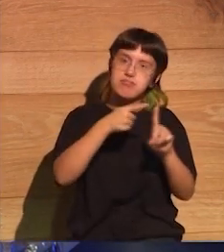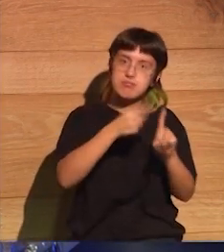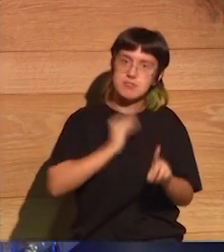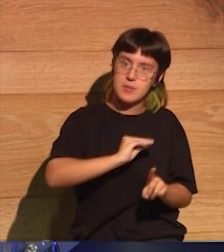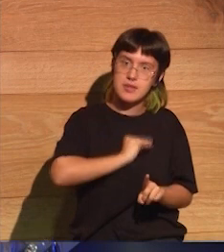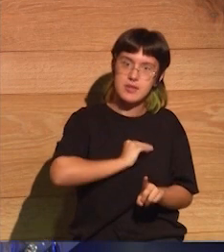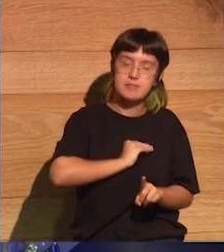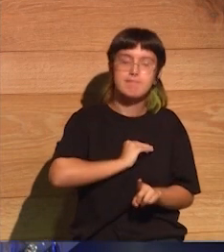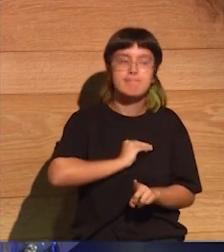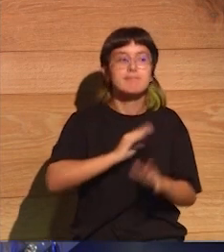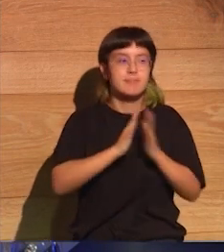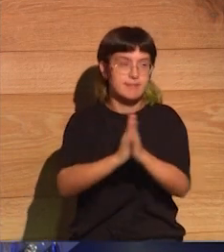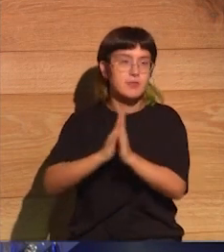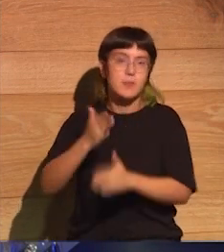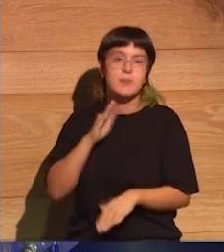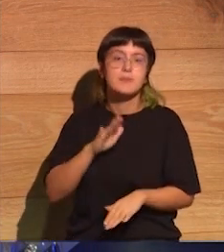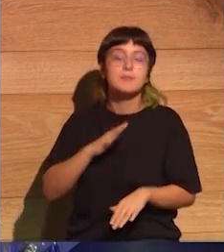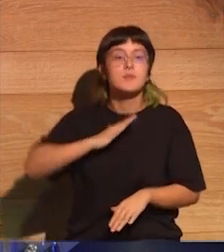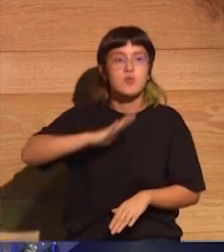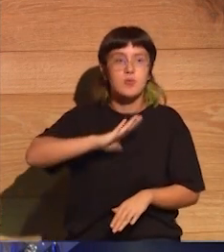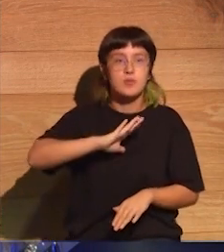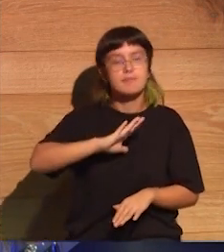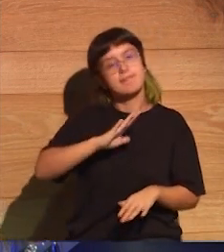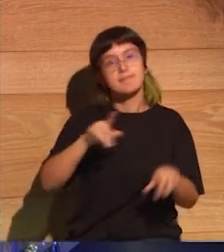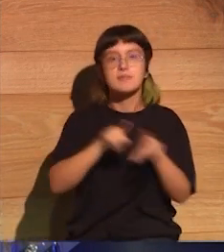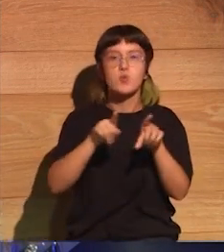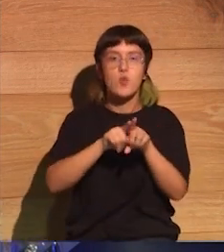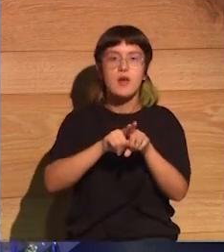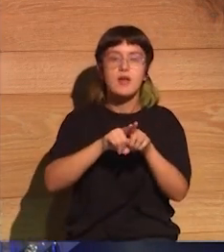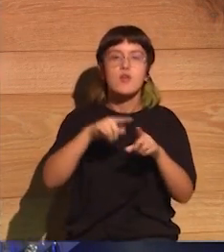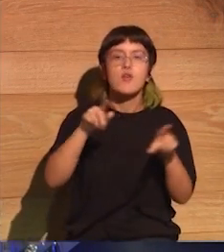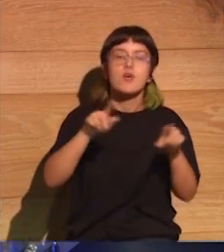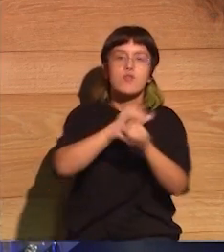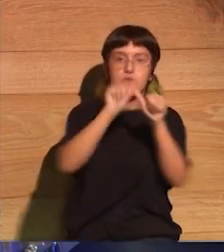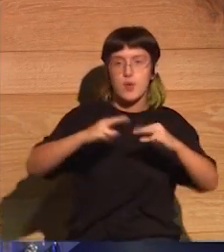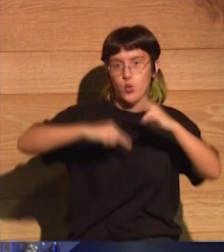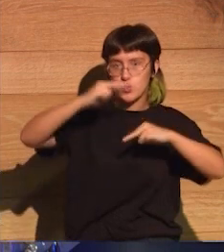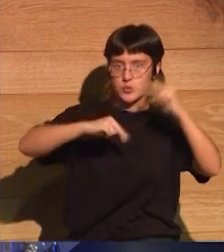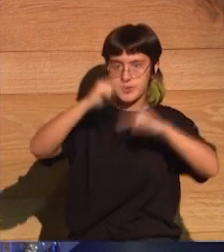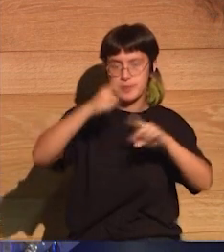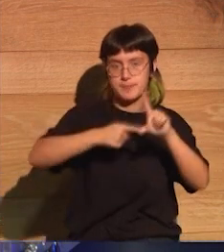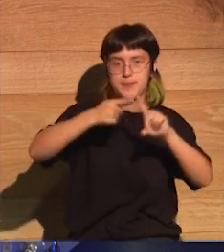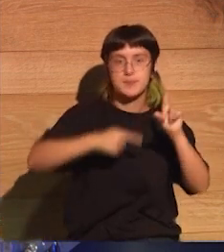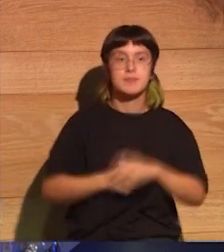ese mecanismo de comunicaciónde una manera constructiva. Y sin más lo que espero es que todos disfruten de los paneles